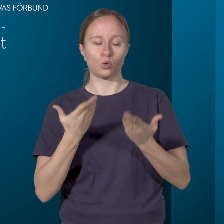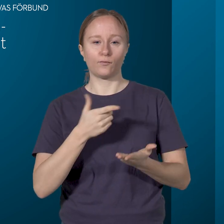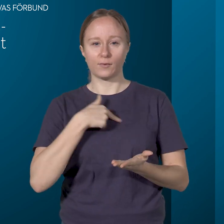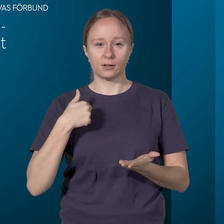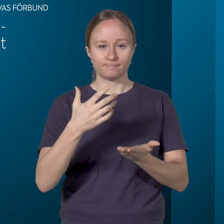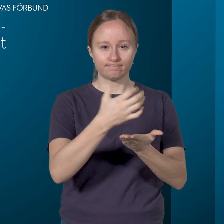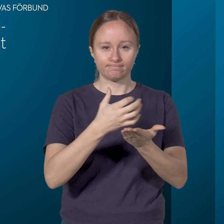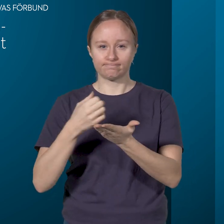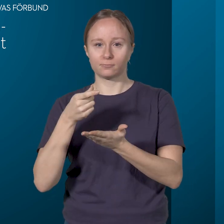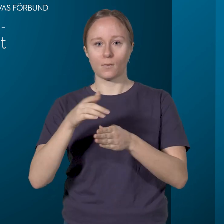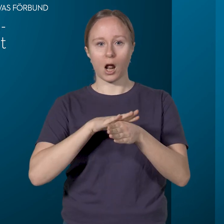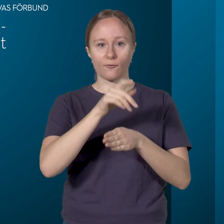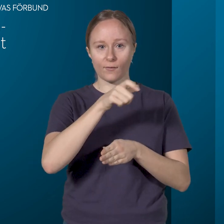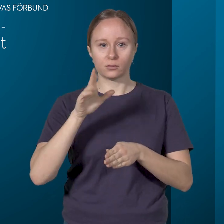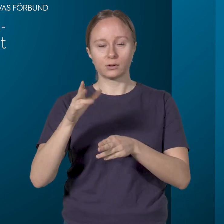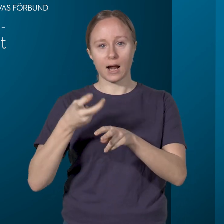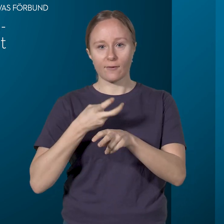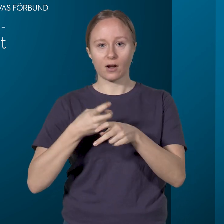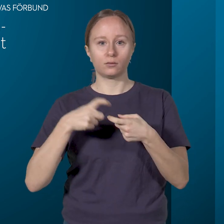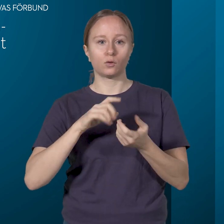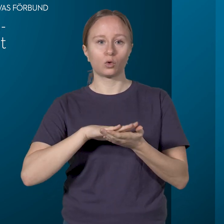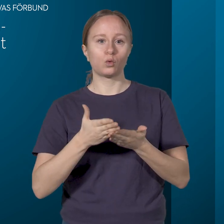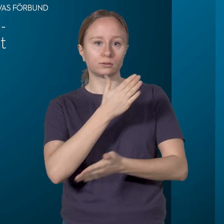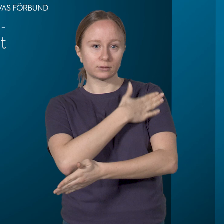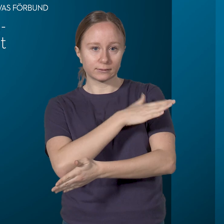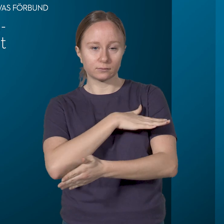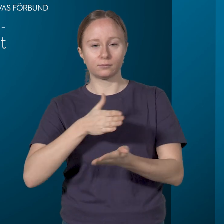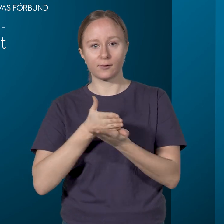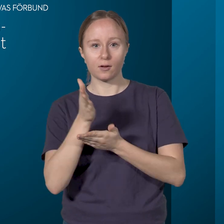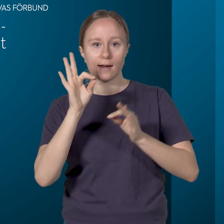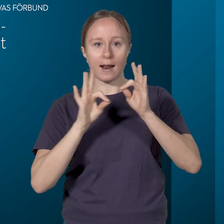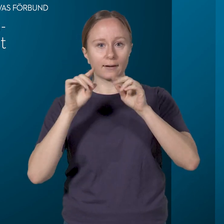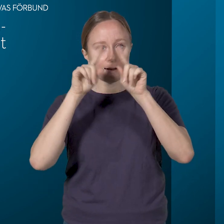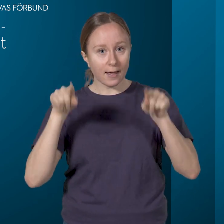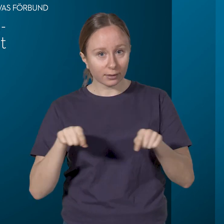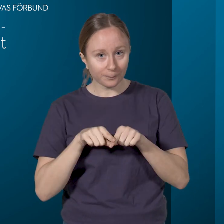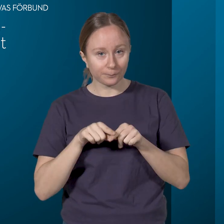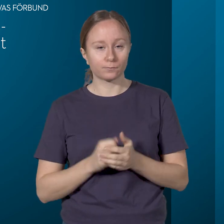samlar vi nu in användarnas erfarenheter av tolktjänster genom en enkät.